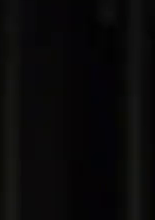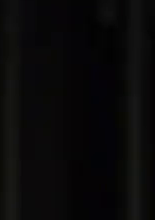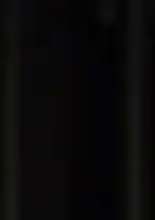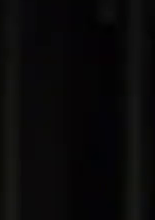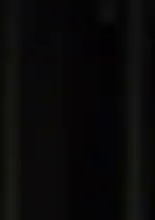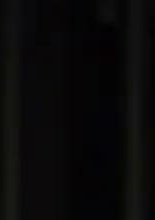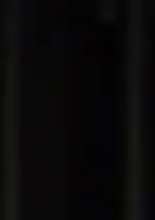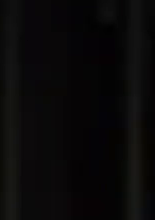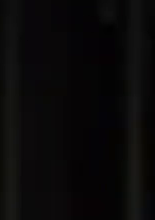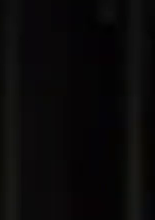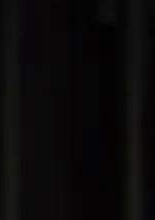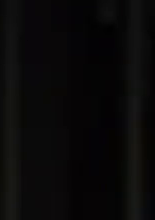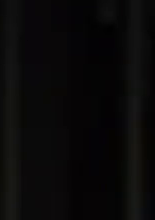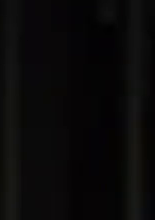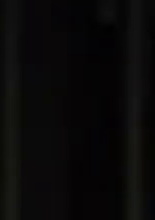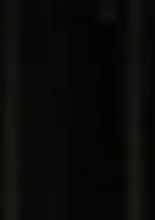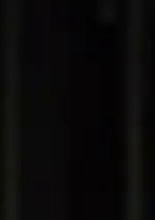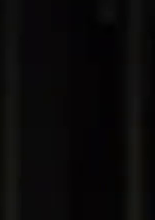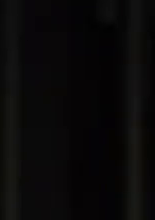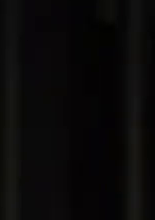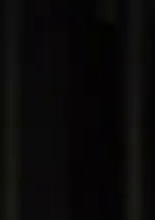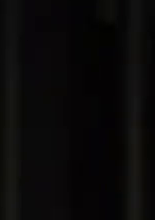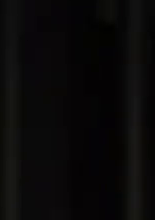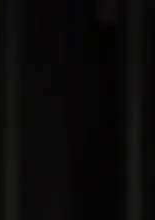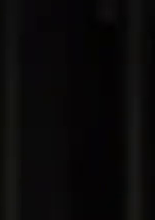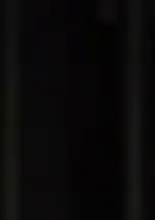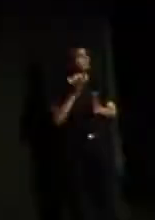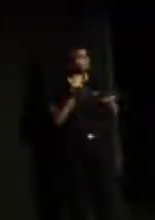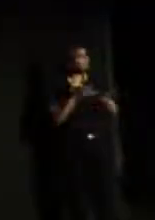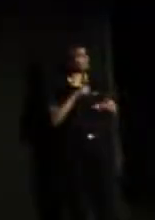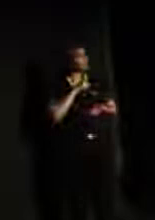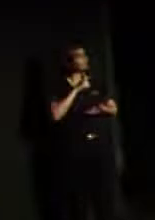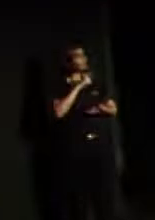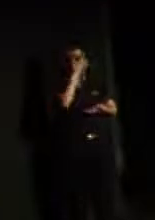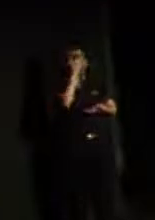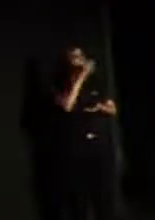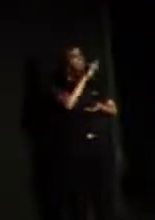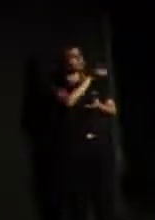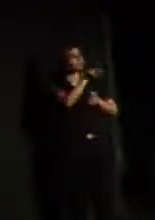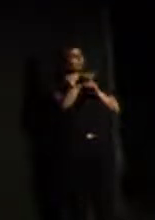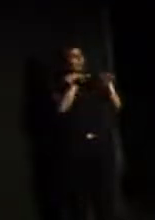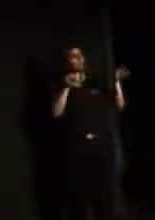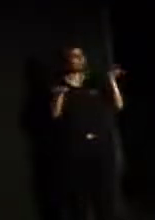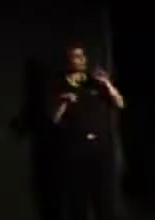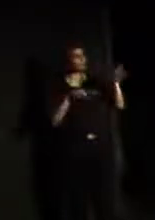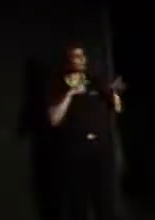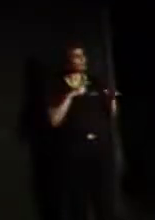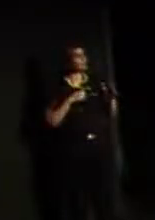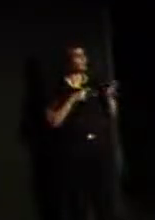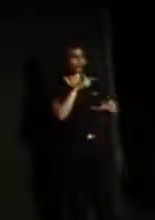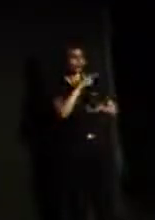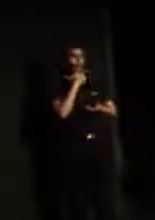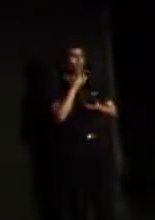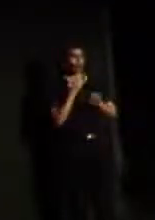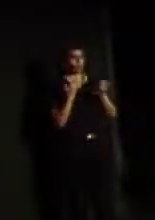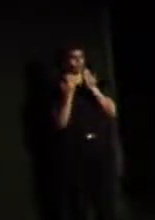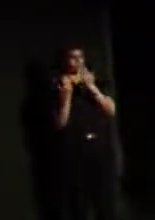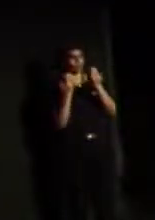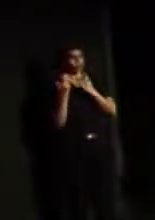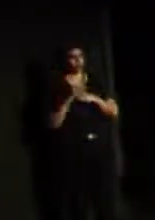Agora, tem mais gente aqui. Eu não sei direito com quem nós estamos falando aqui, porque eu sou psicólogo, e eu sei que tem psicólogos aí,